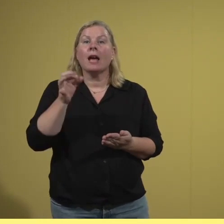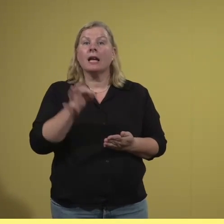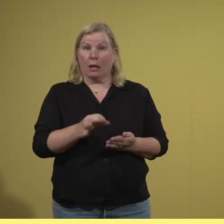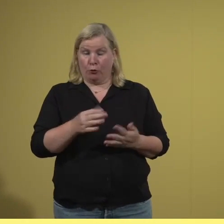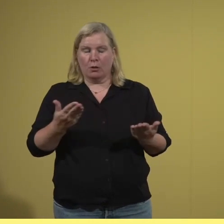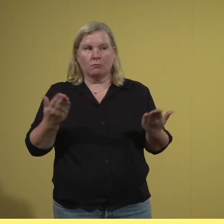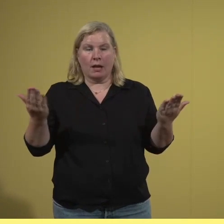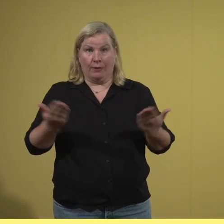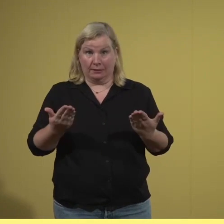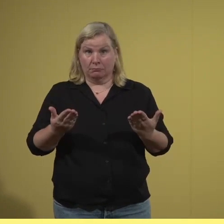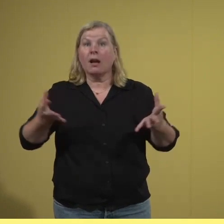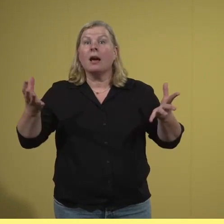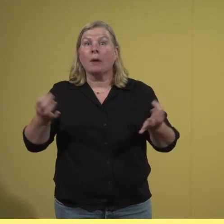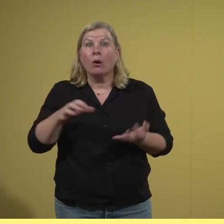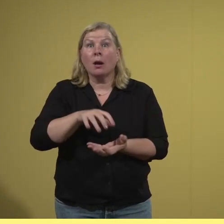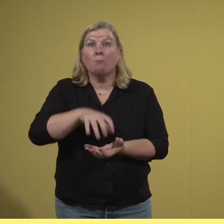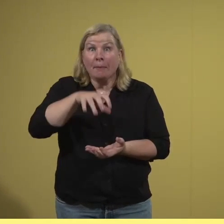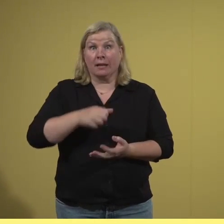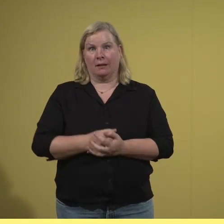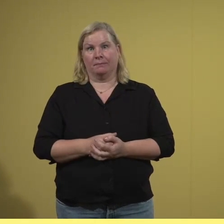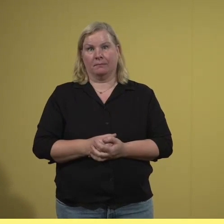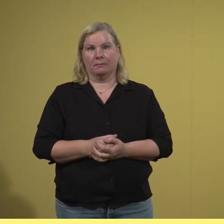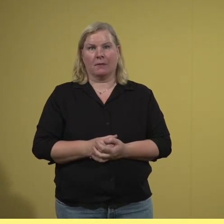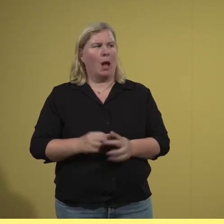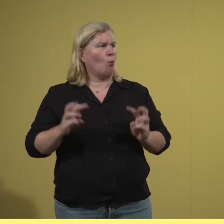Dazu stell dir vor, brauchen wir Paprika.